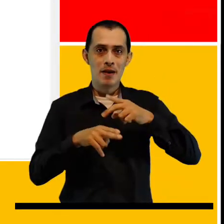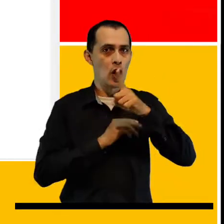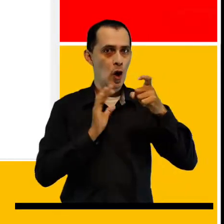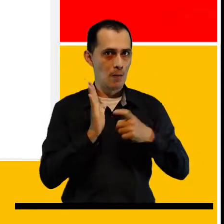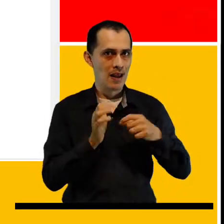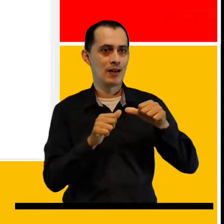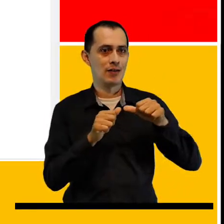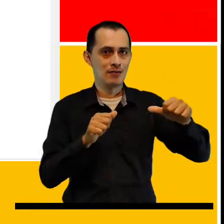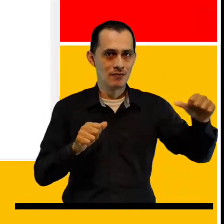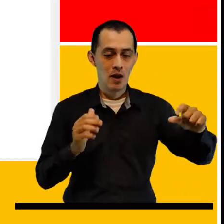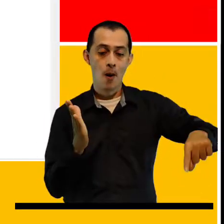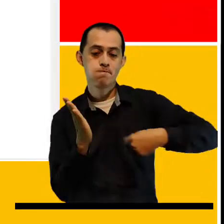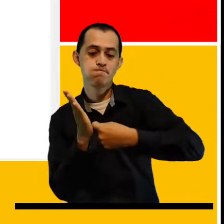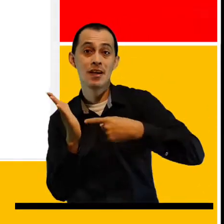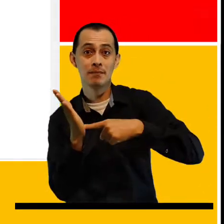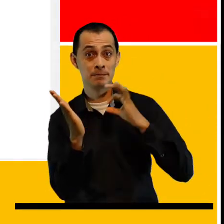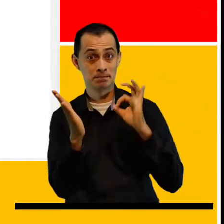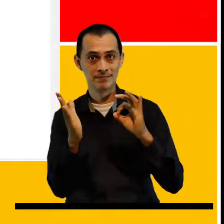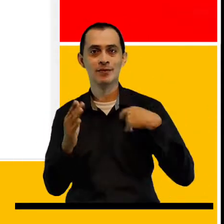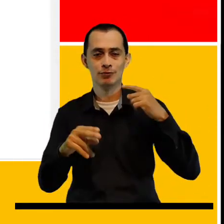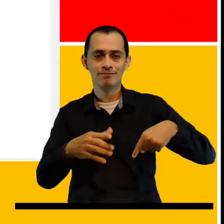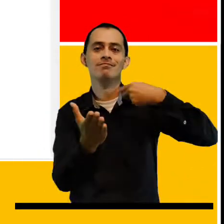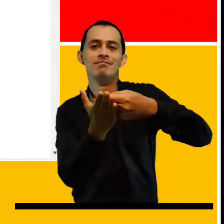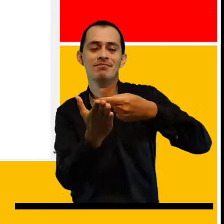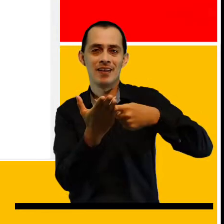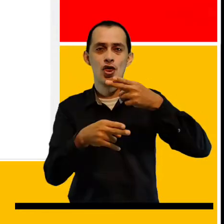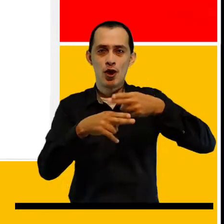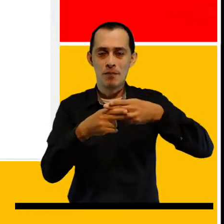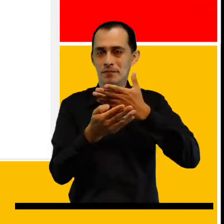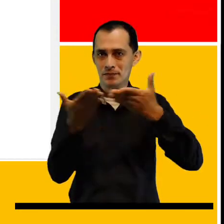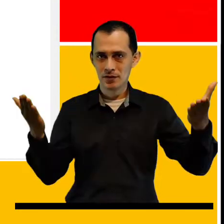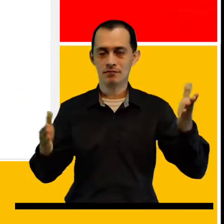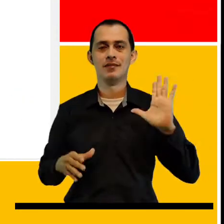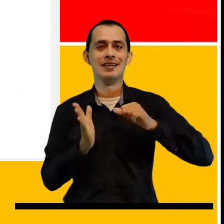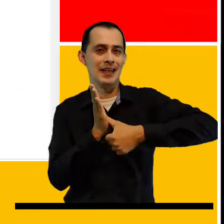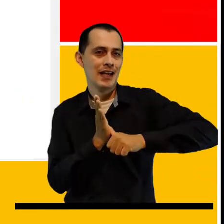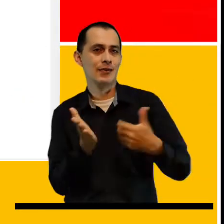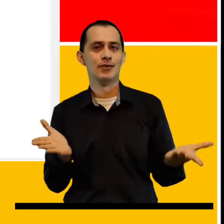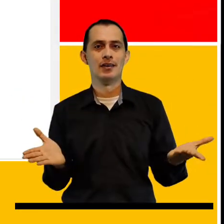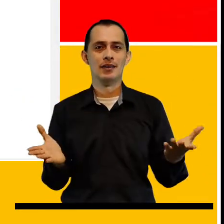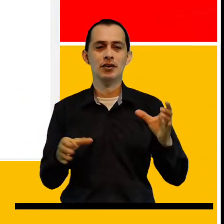nacionalidad, tipo de documento, documento de identificación, lugar de expedición,